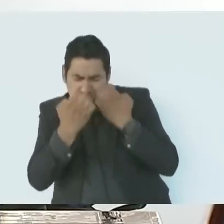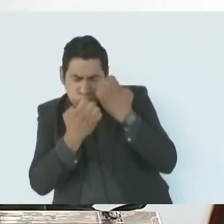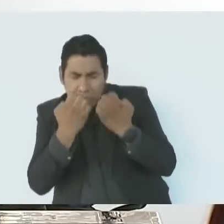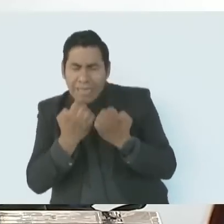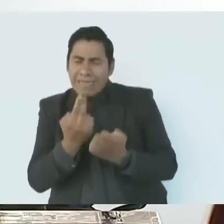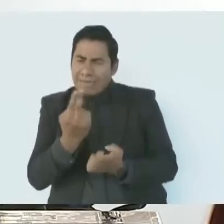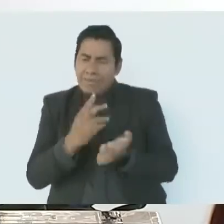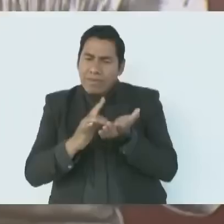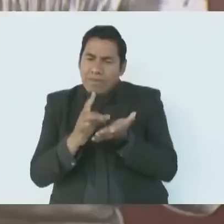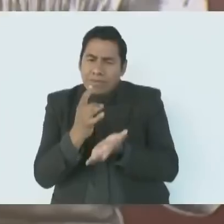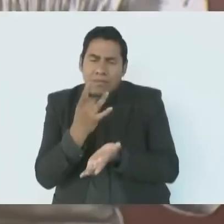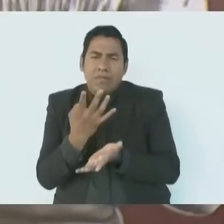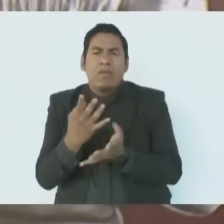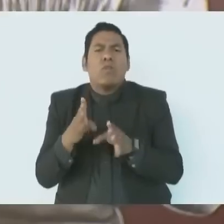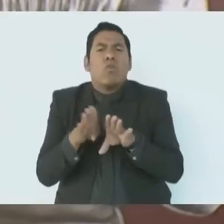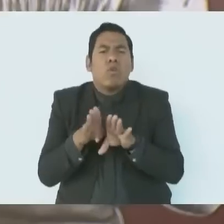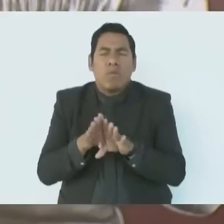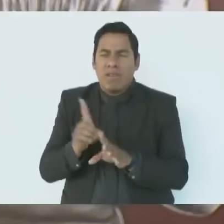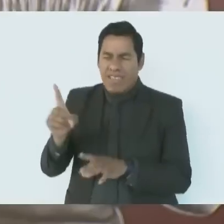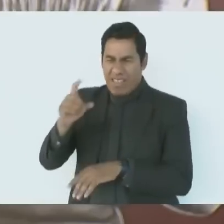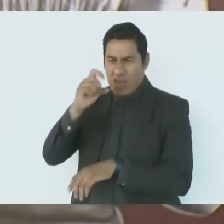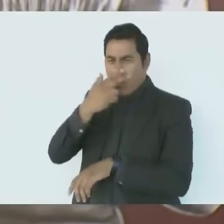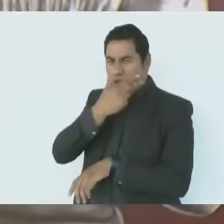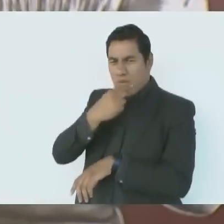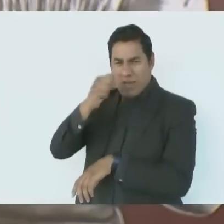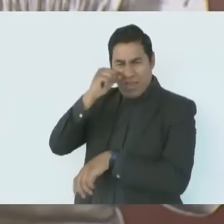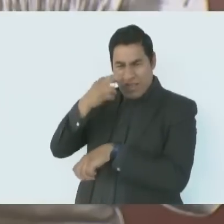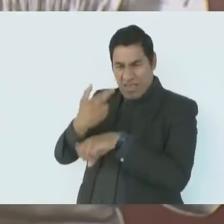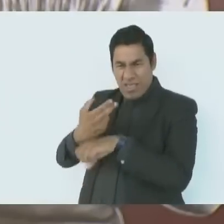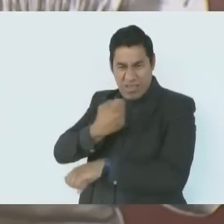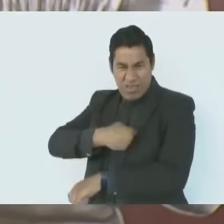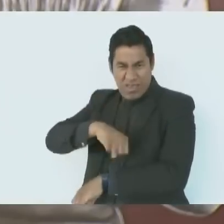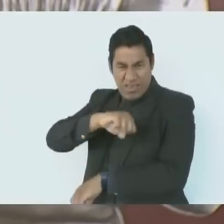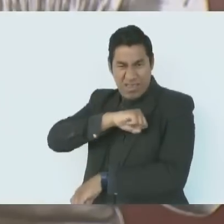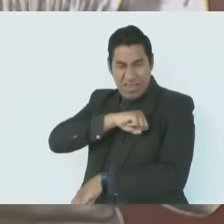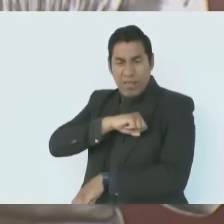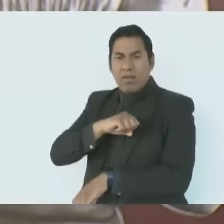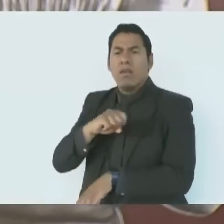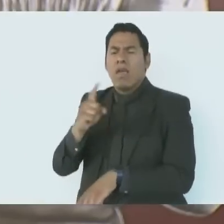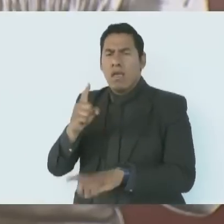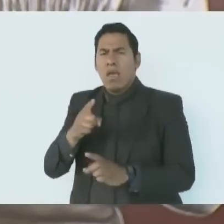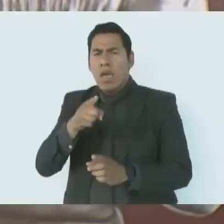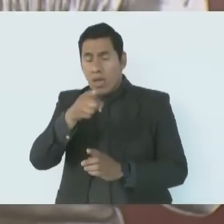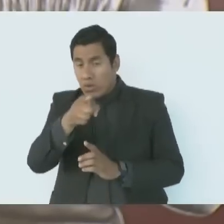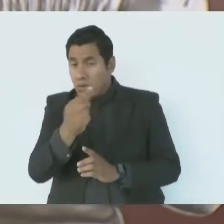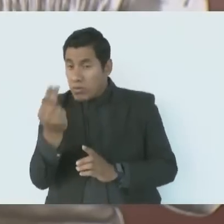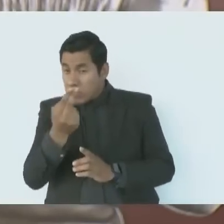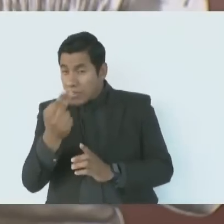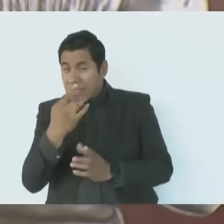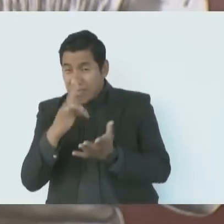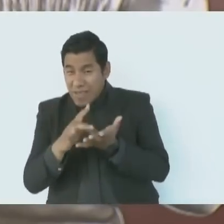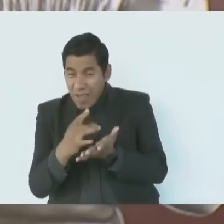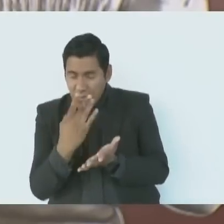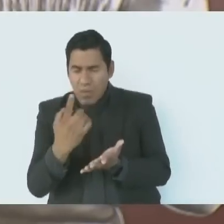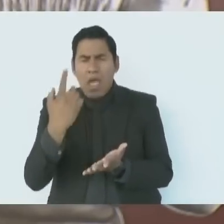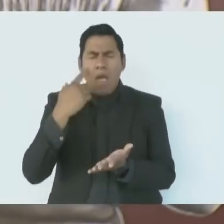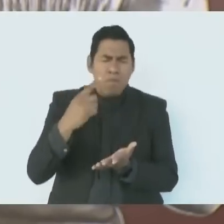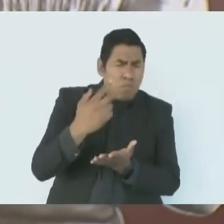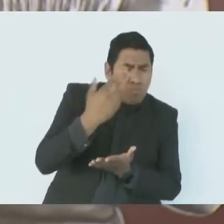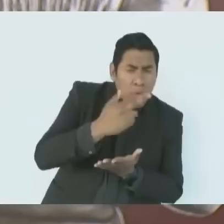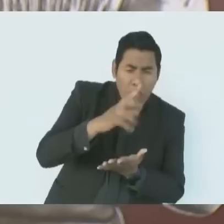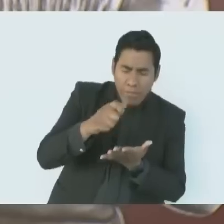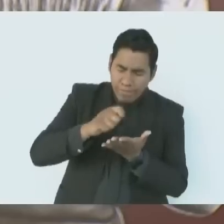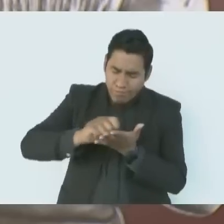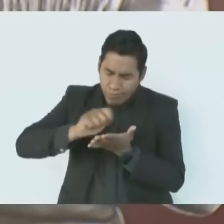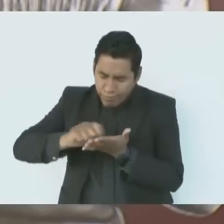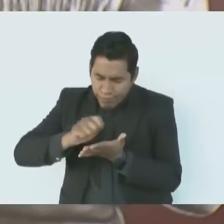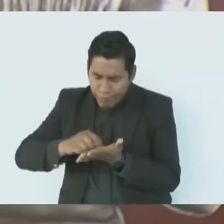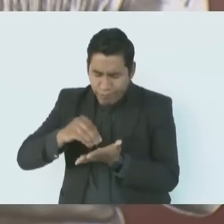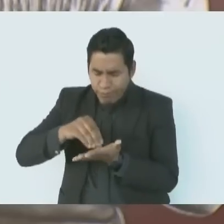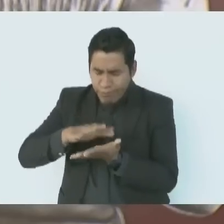con el secretario de salud van a poder recetar Algún medicamento que requieran Y dónde van a ir